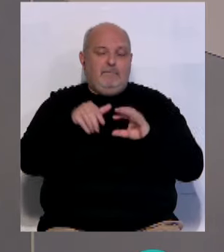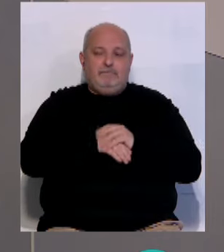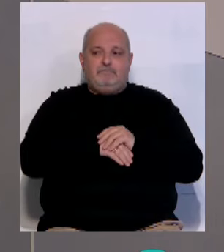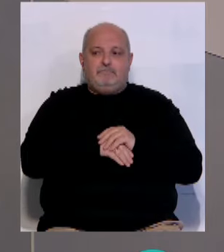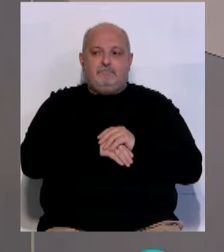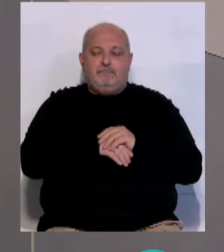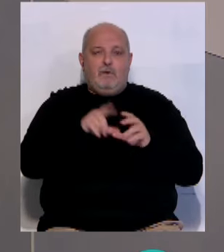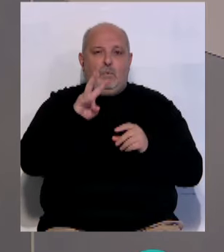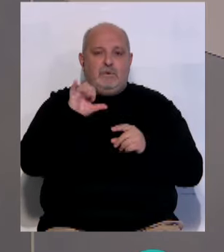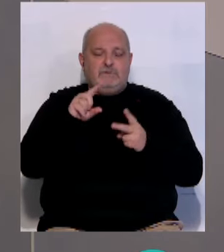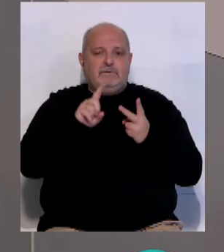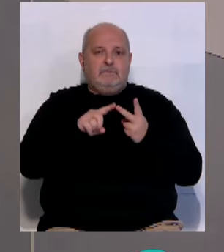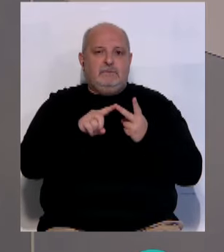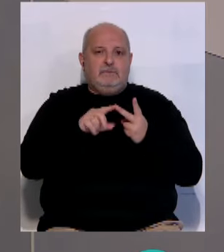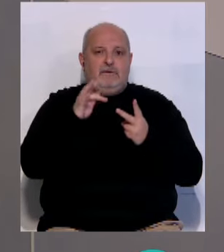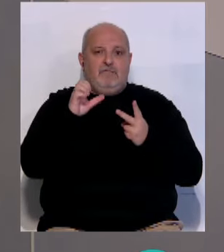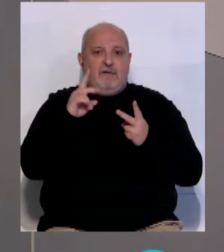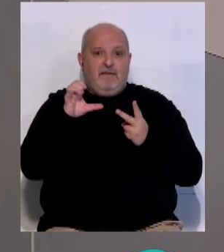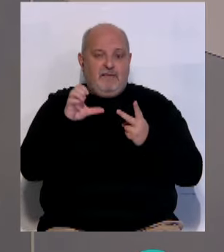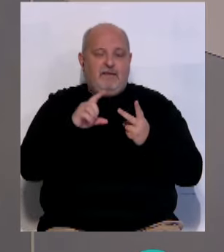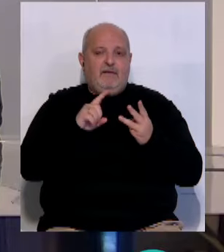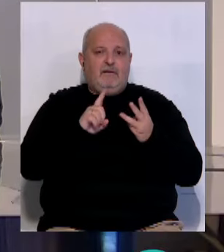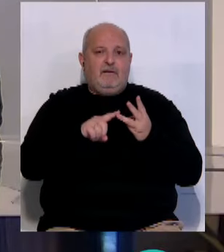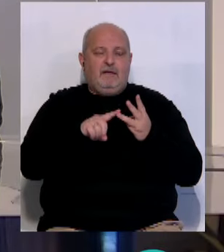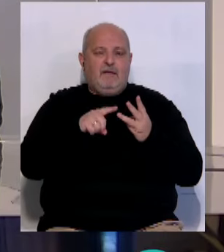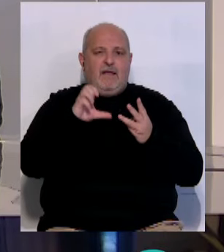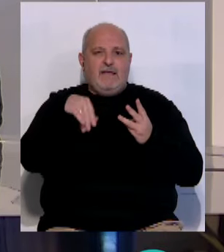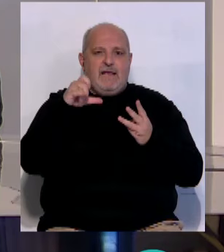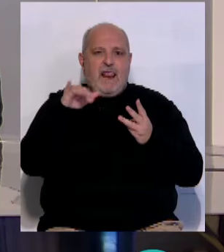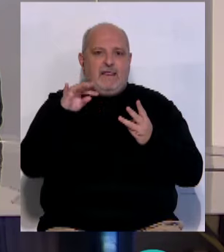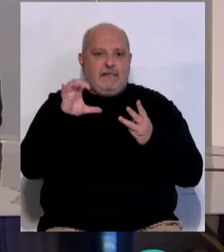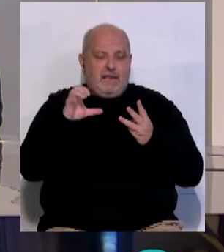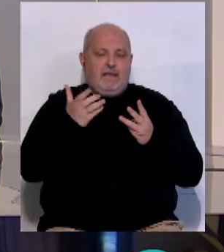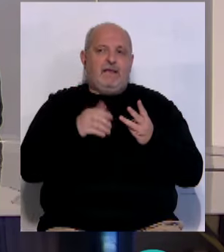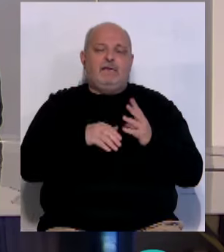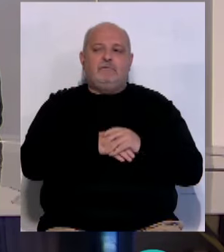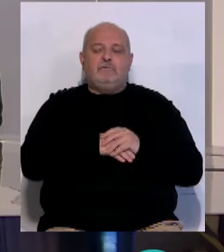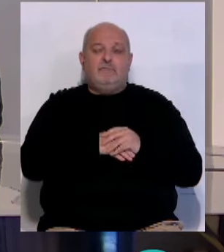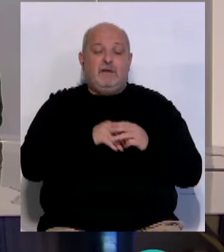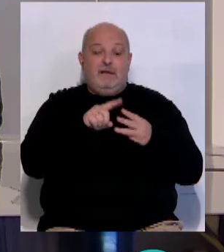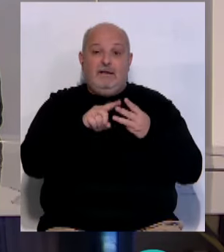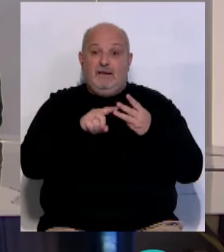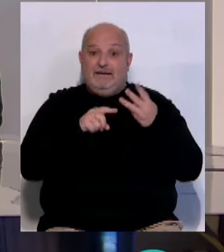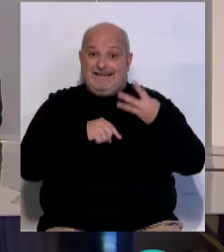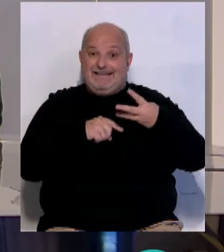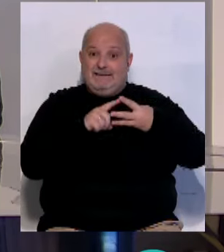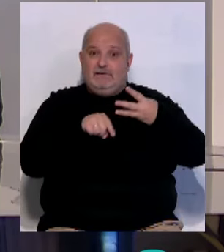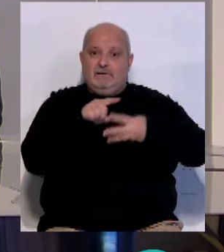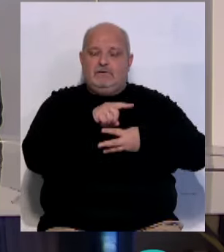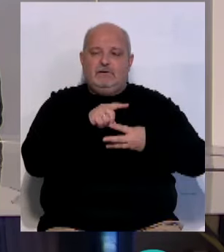Luis Hernández Fede San emeterio Gonzalo Escalante solo con esos tres nombres creo que ya el equipo